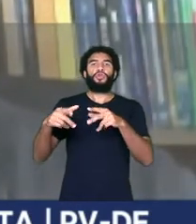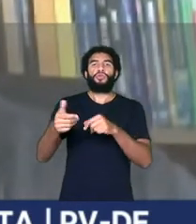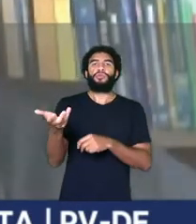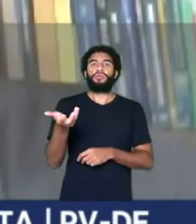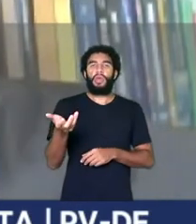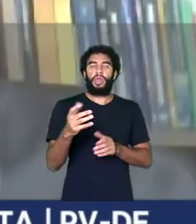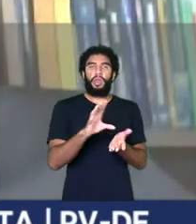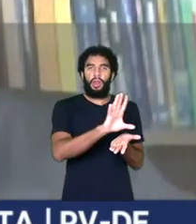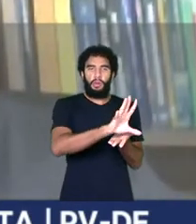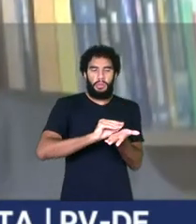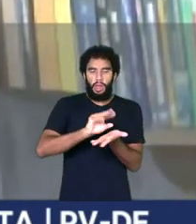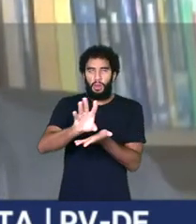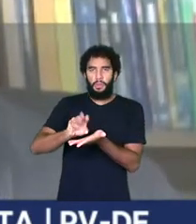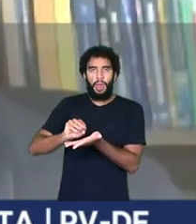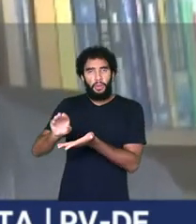MUITOS ELOGIOS A FAZER A ESSA